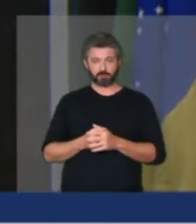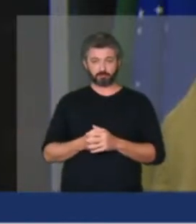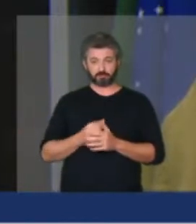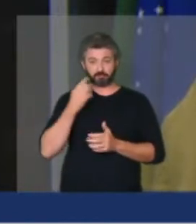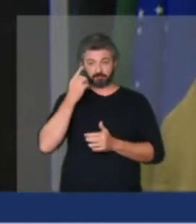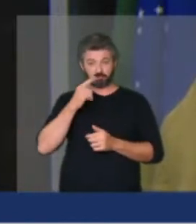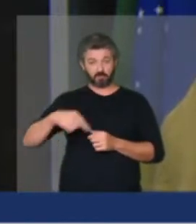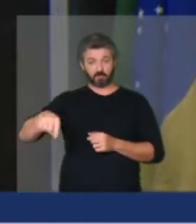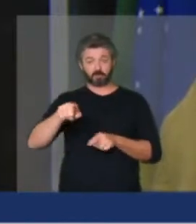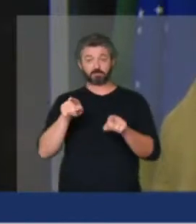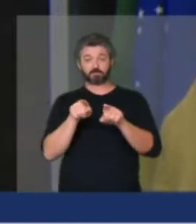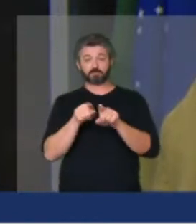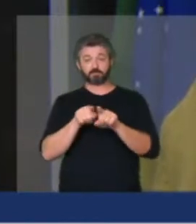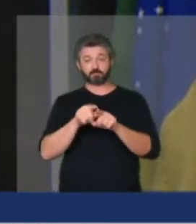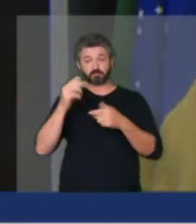DA CASA QUE NOS AUXILIARAM E QUE FORAM ALGUMAS REUNIÕES,